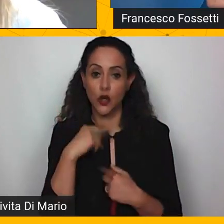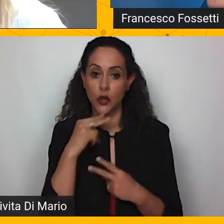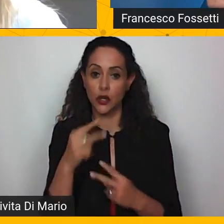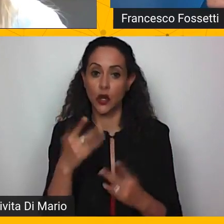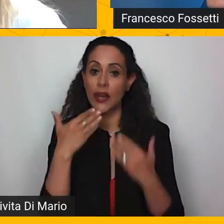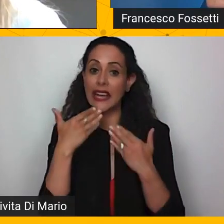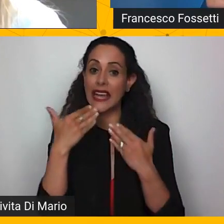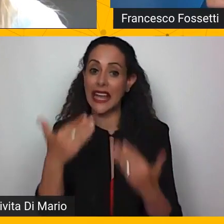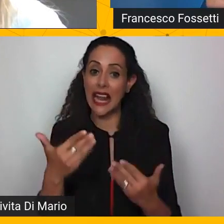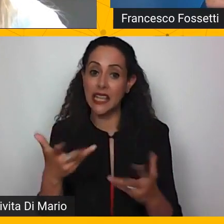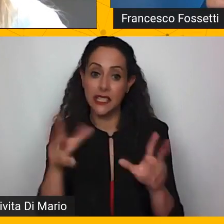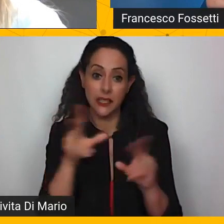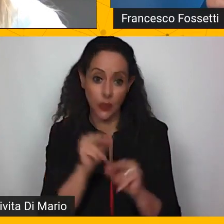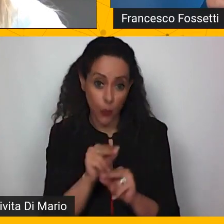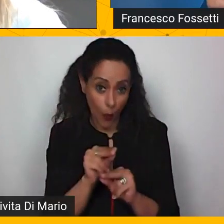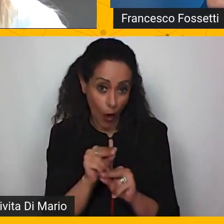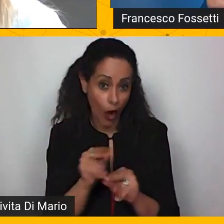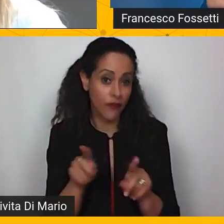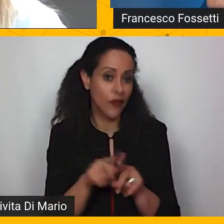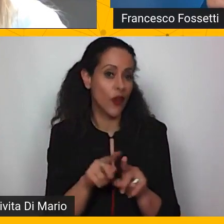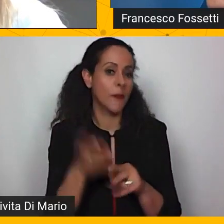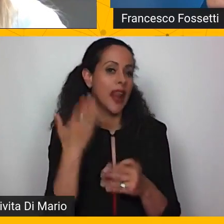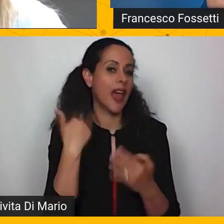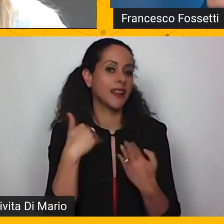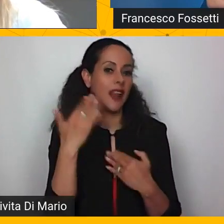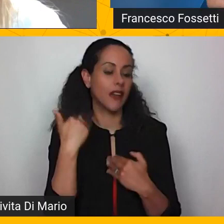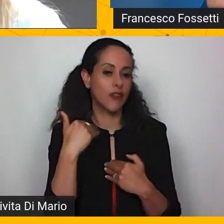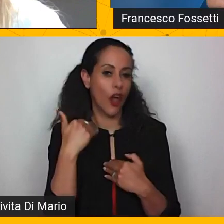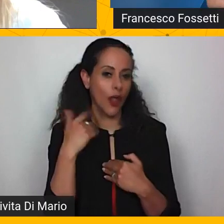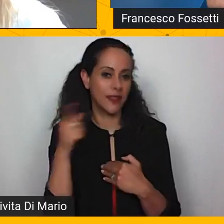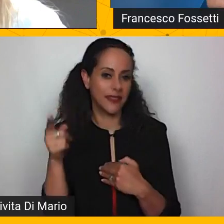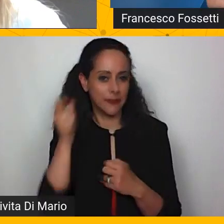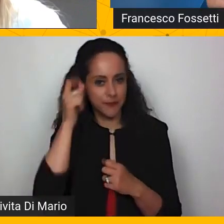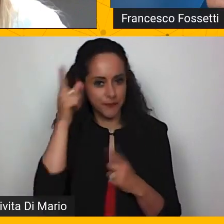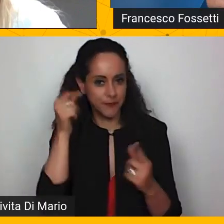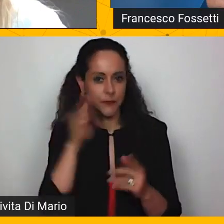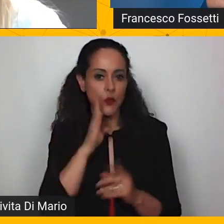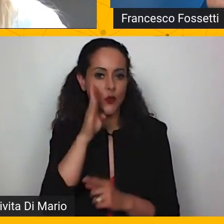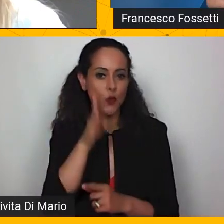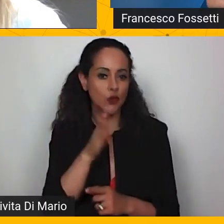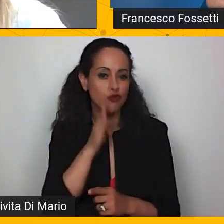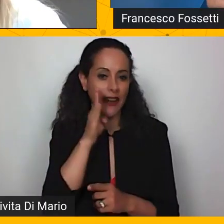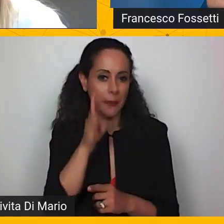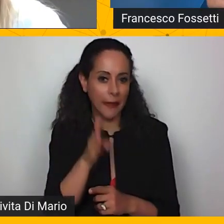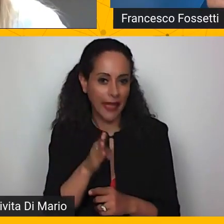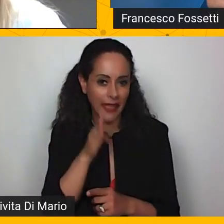ringrazio nuovamente come l'altra volta per ehm per i